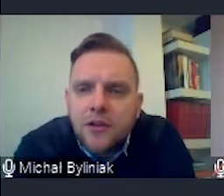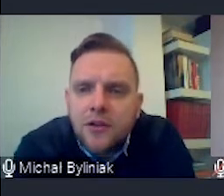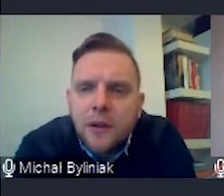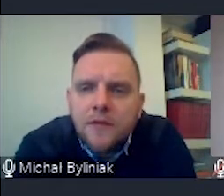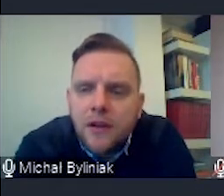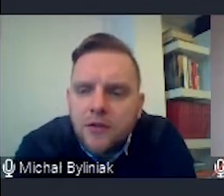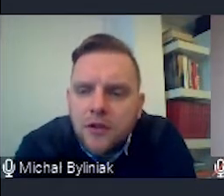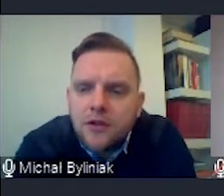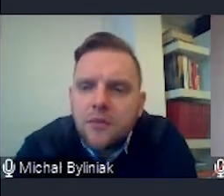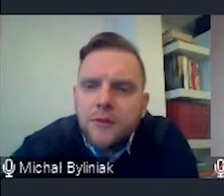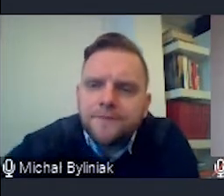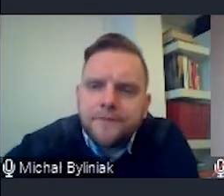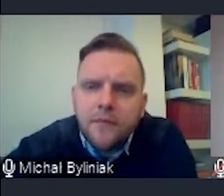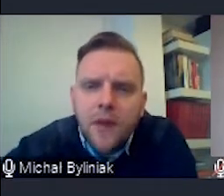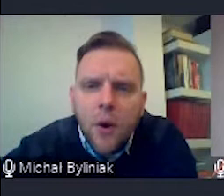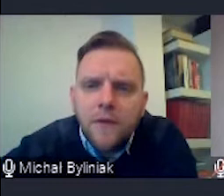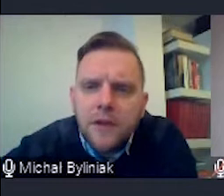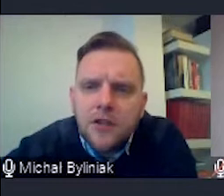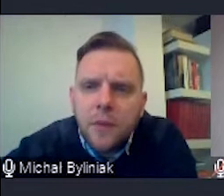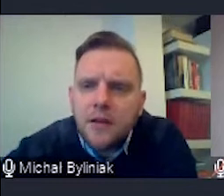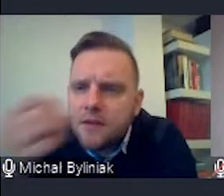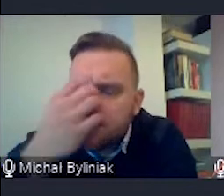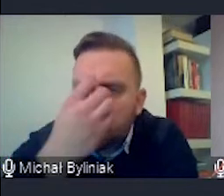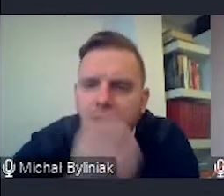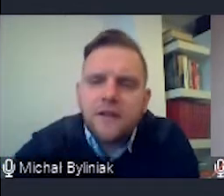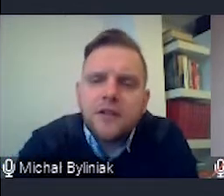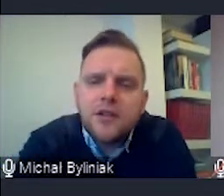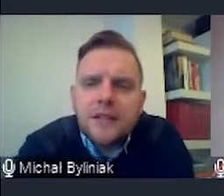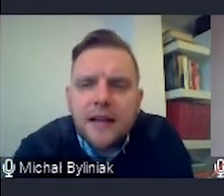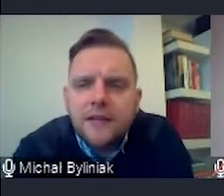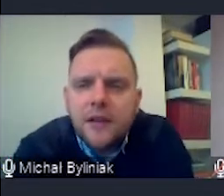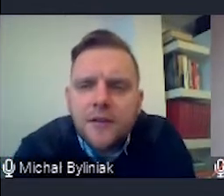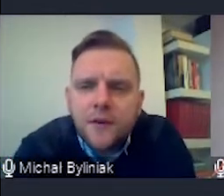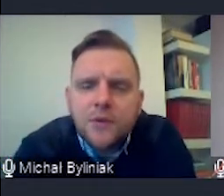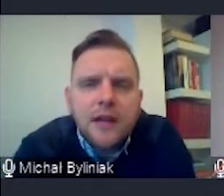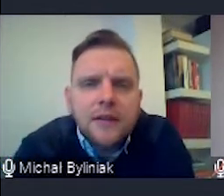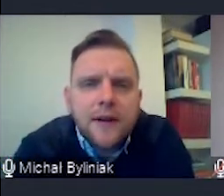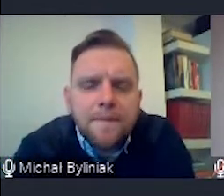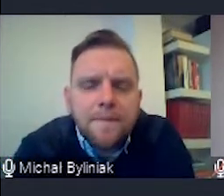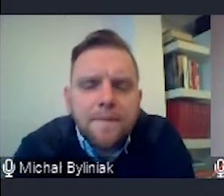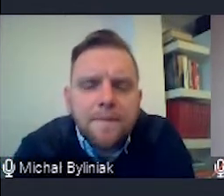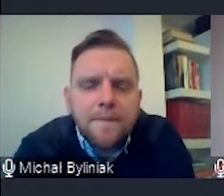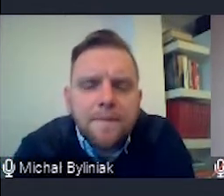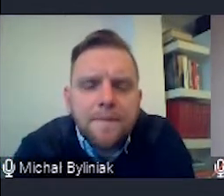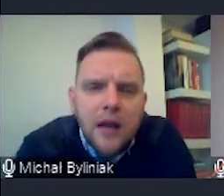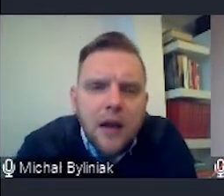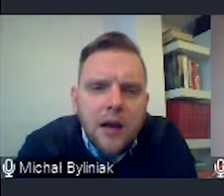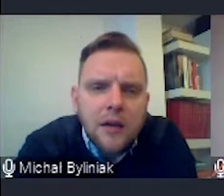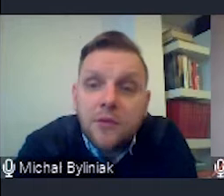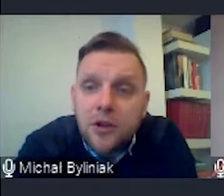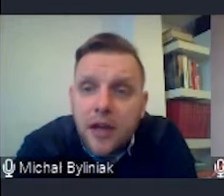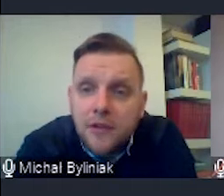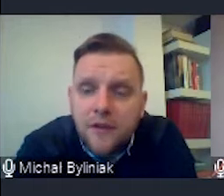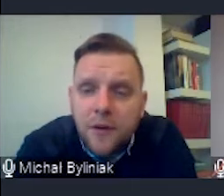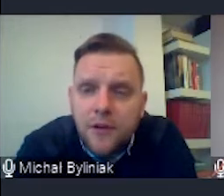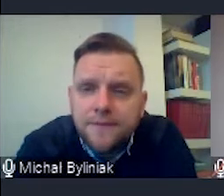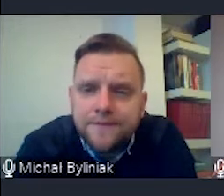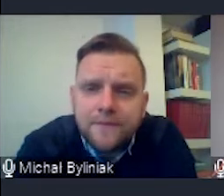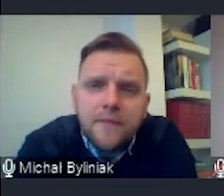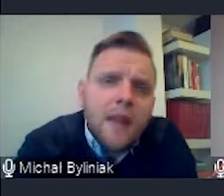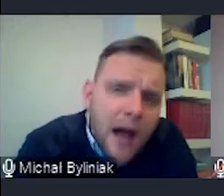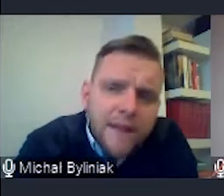czyli ja mam 2 godziny, żeby opowiedzieć Państwu o najważniejszych zagadnieniach związanych z tymi środkami trwałymi,